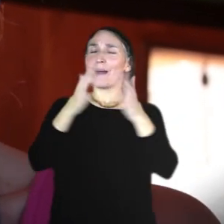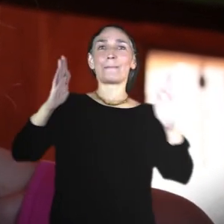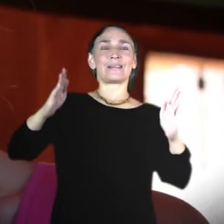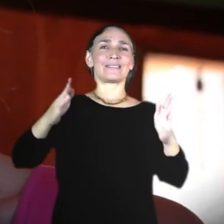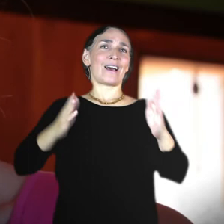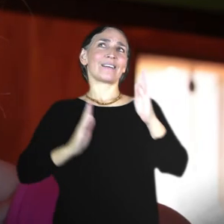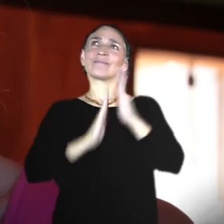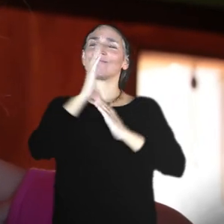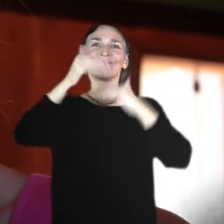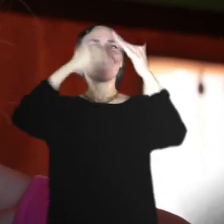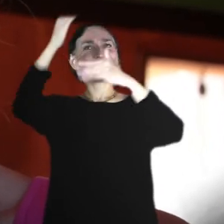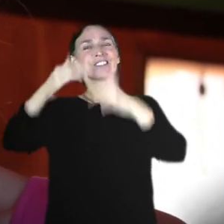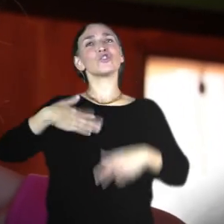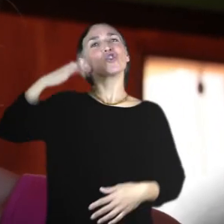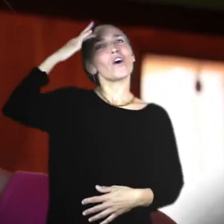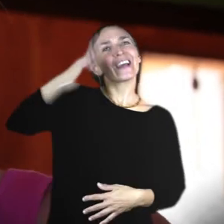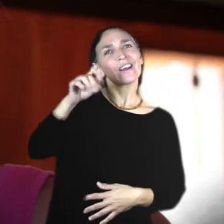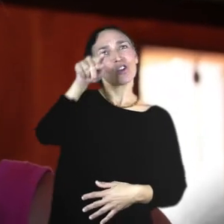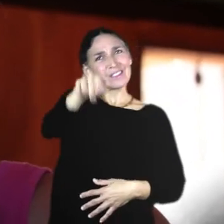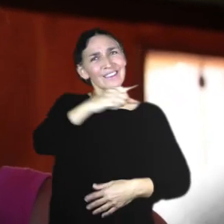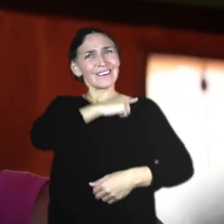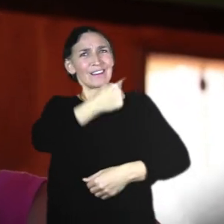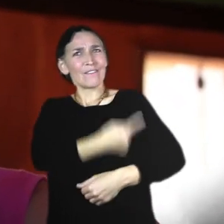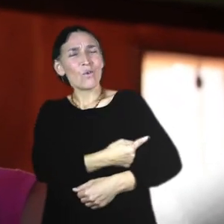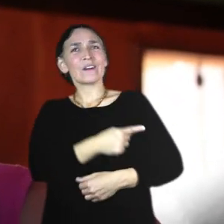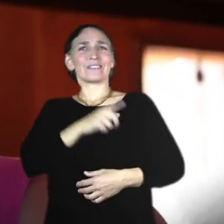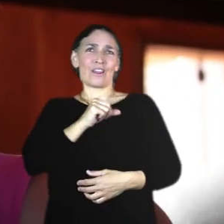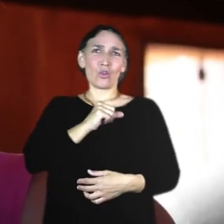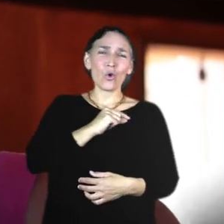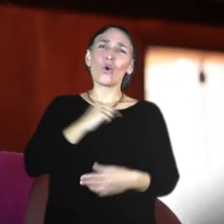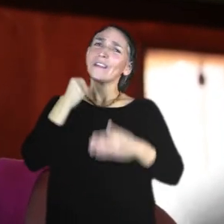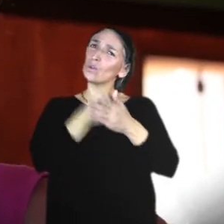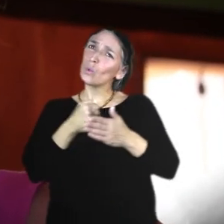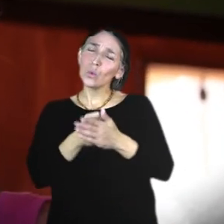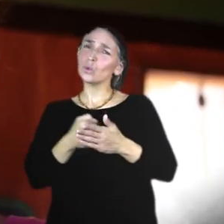Creo en ti, en lo pequeño radica la fuerza, la rabia proviene del dolor y tu lucha florece del amor.